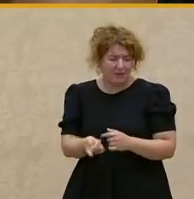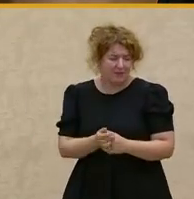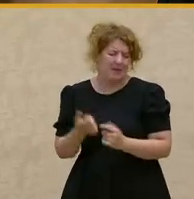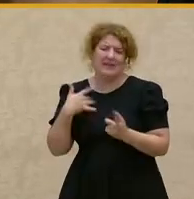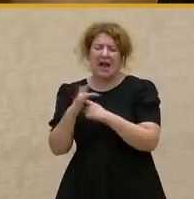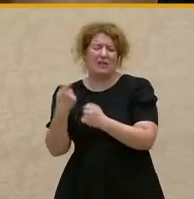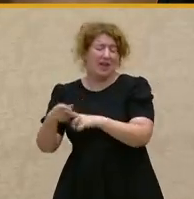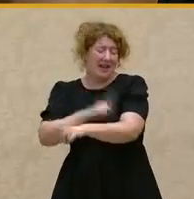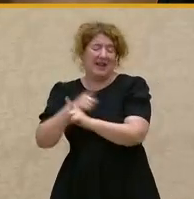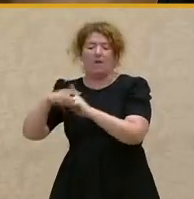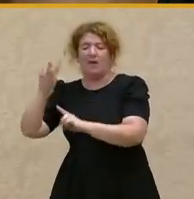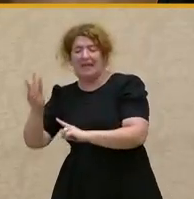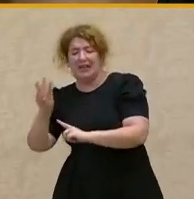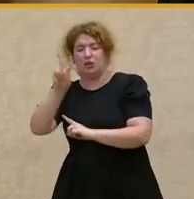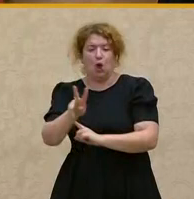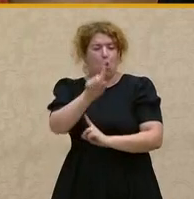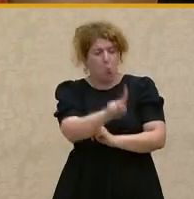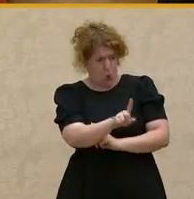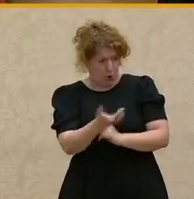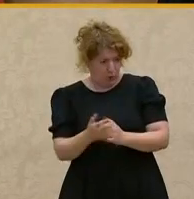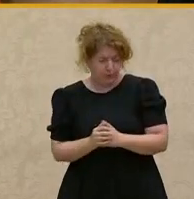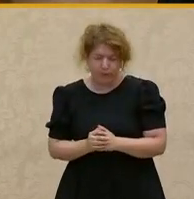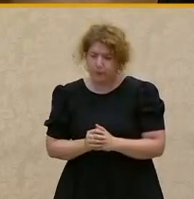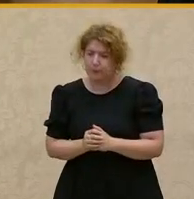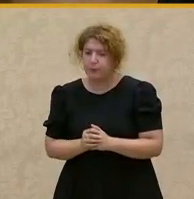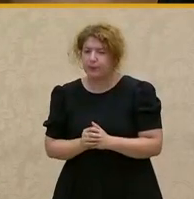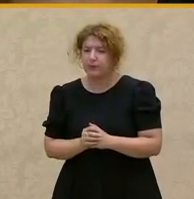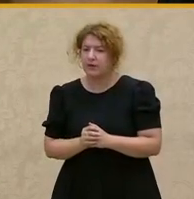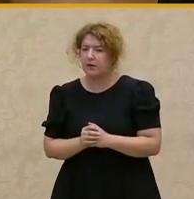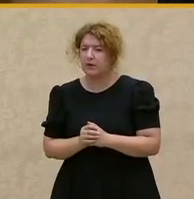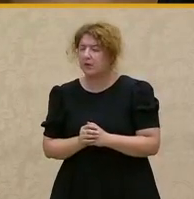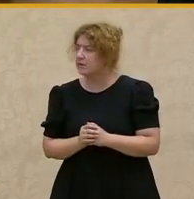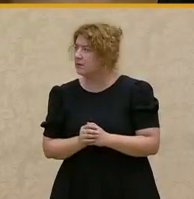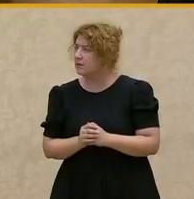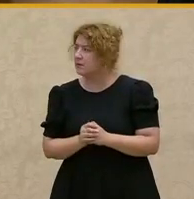nivel 3, nivel 2, nivel 1, una cosa muy interesante que se puede observar aquí es que